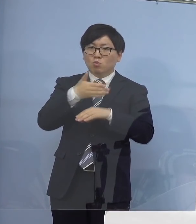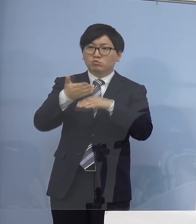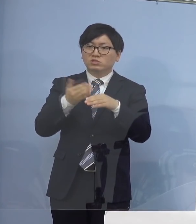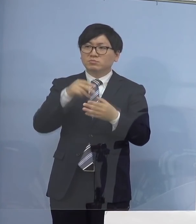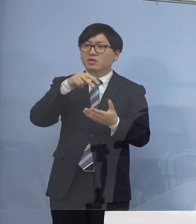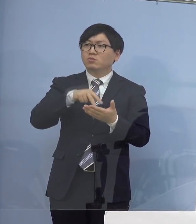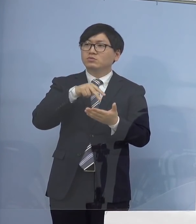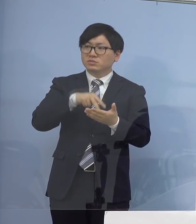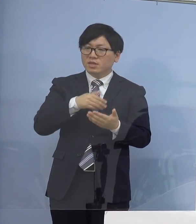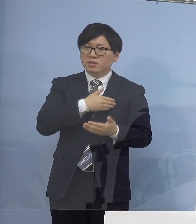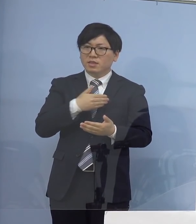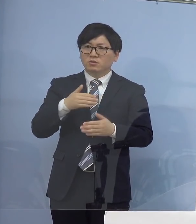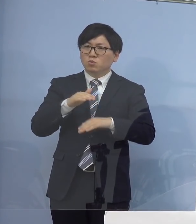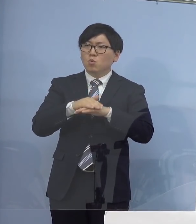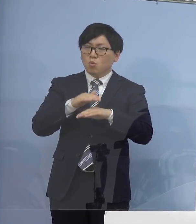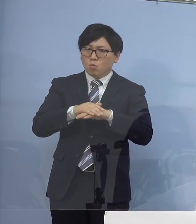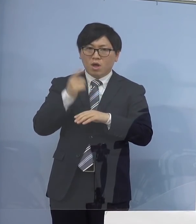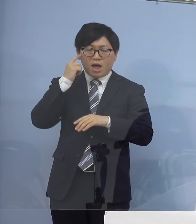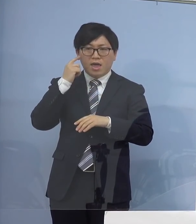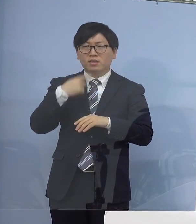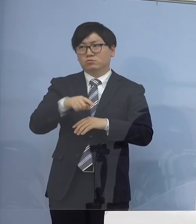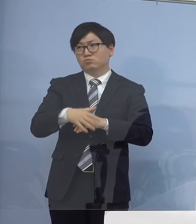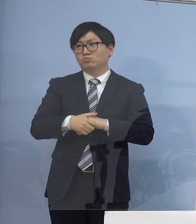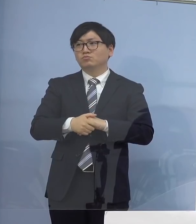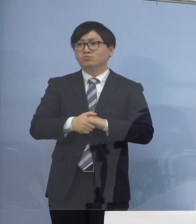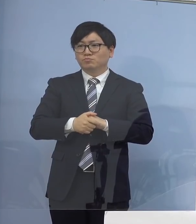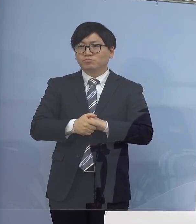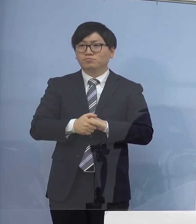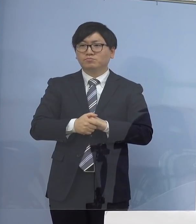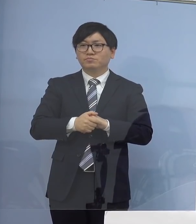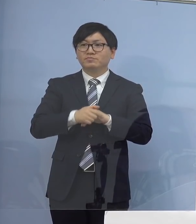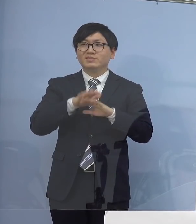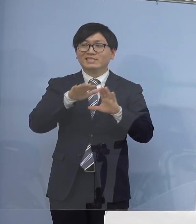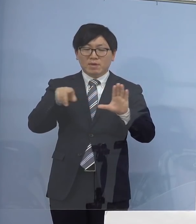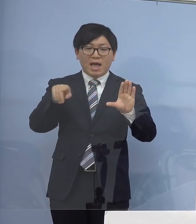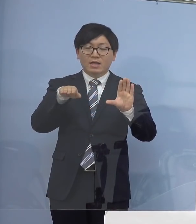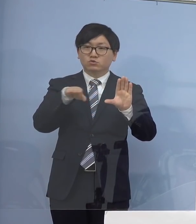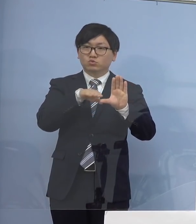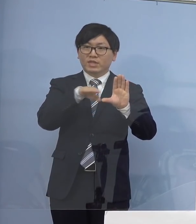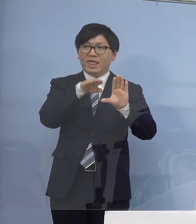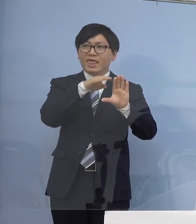これを受ける形でステージ 今は2としているところでありますが